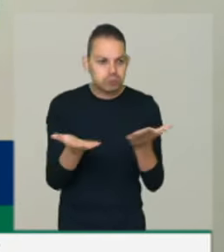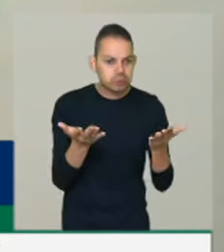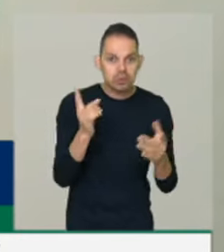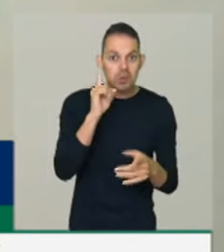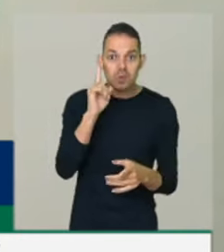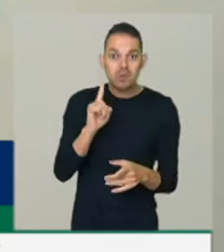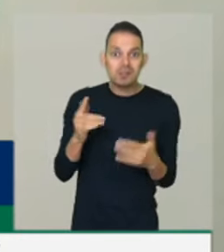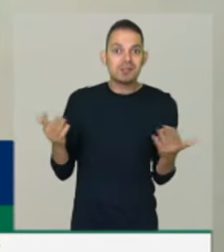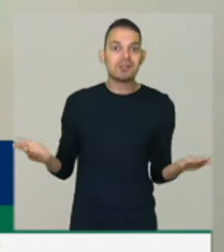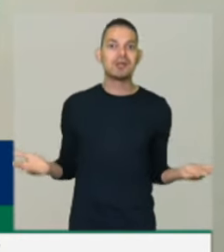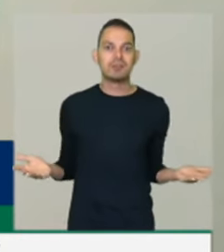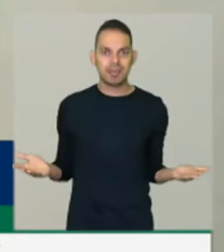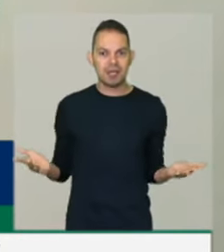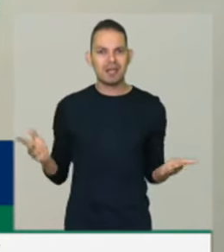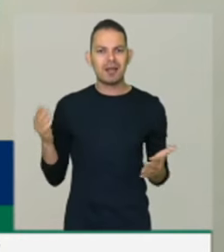DA PANDEMIA. TODOS FALHARAM DE ALGUMA FORMA, MUITOS TENTANDO